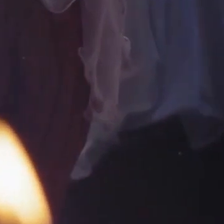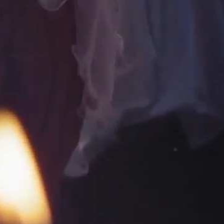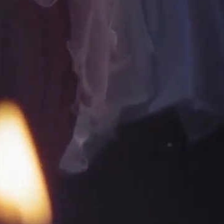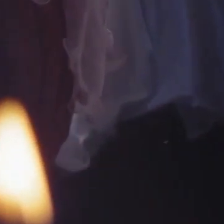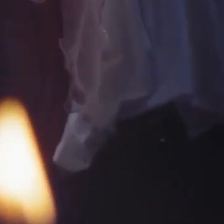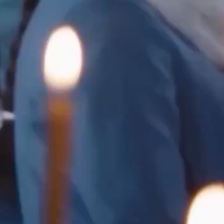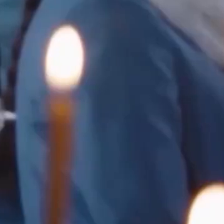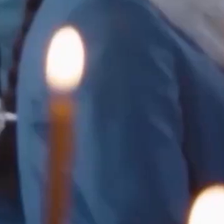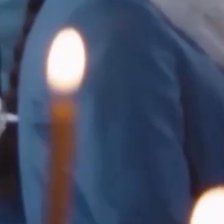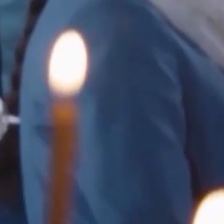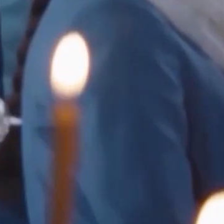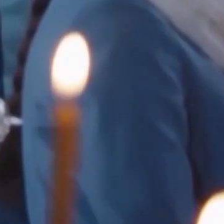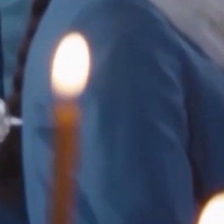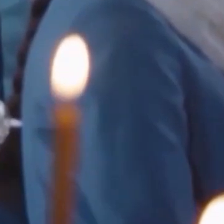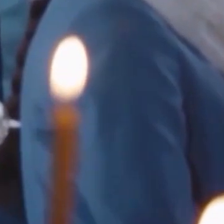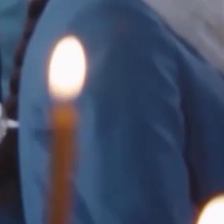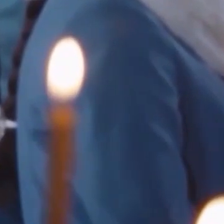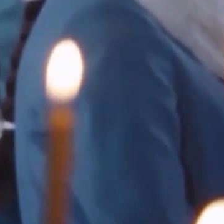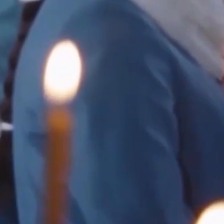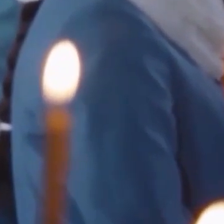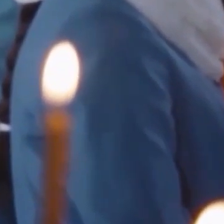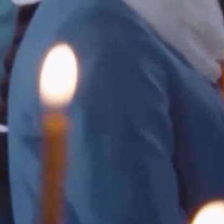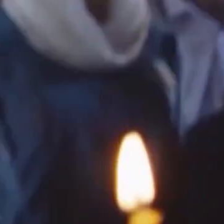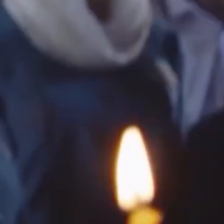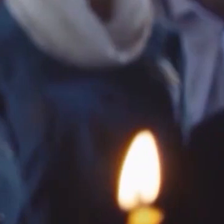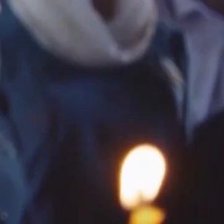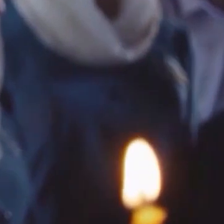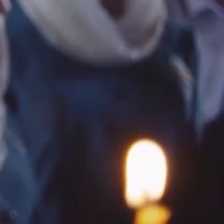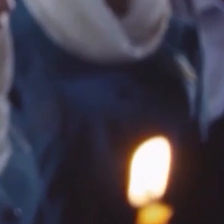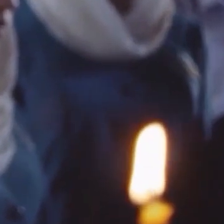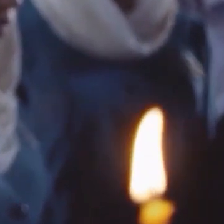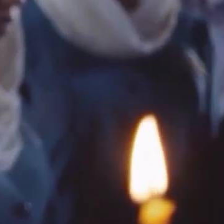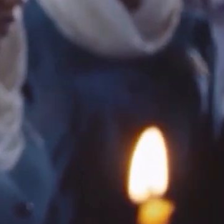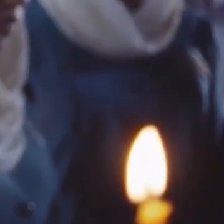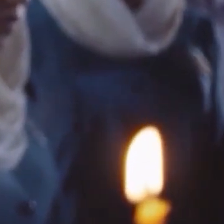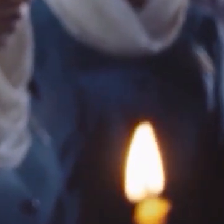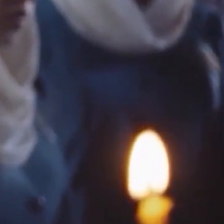как пережила Лихие девяностые когда многие мои Одногруппники погибли в перестрелках или